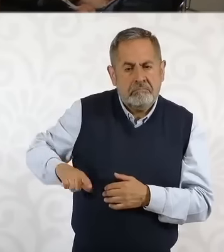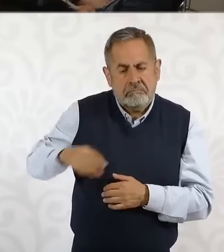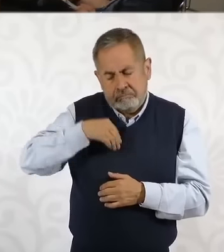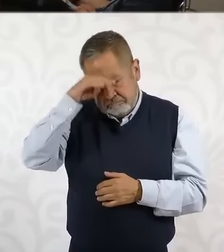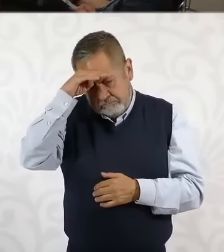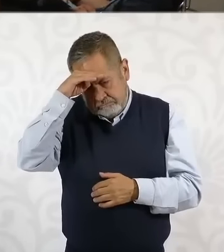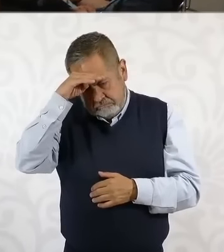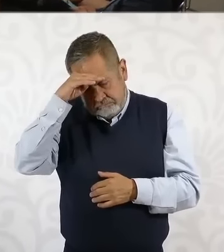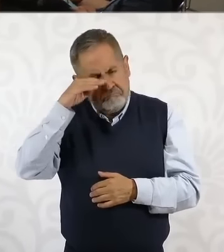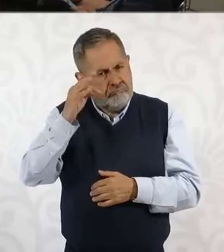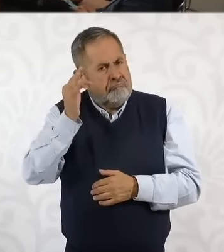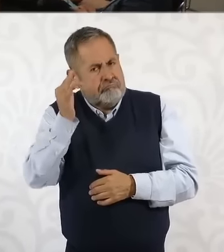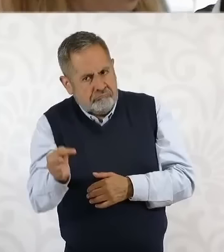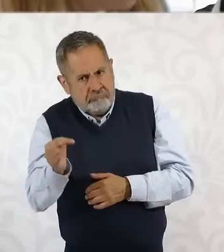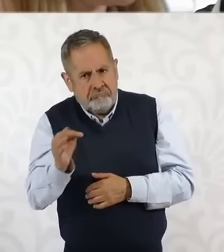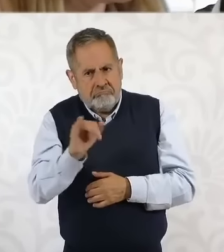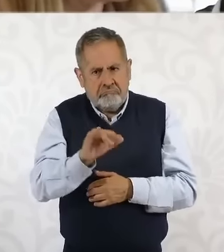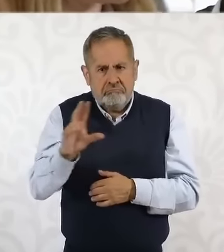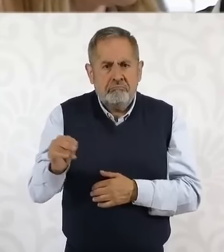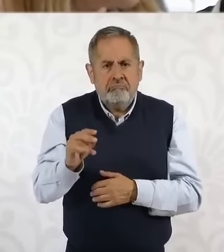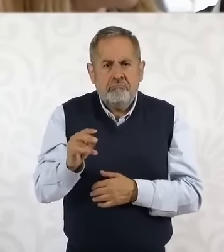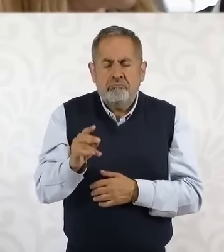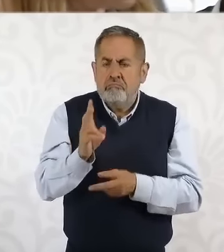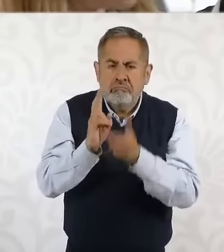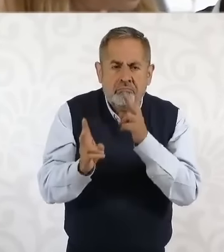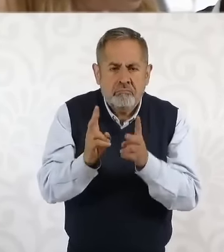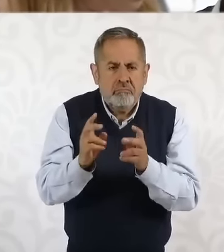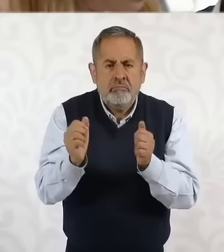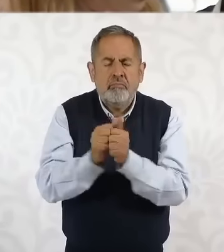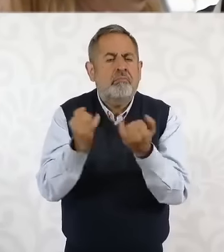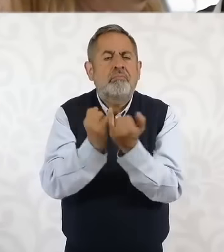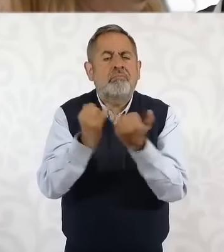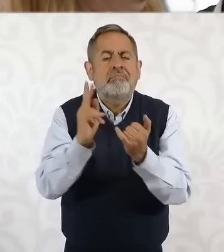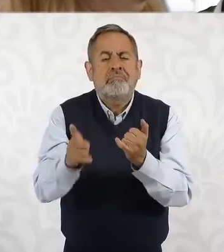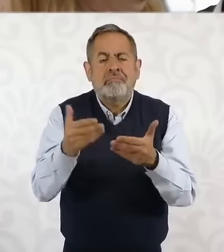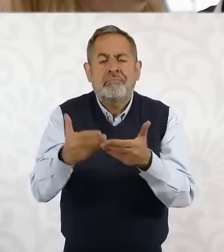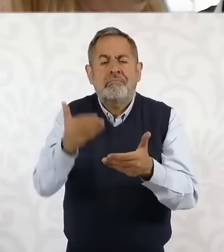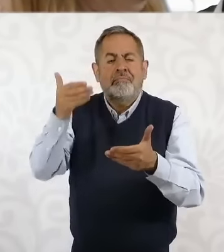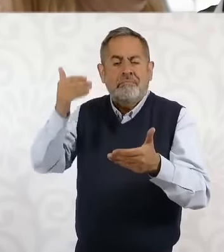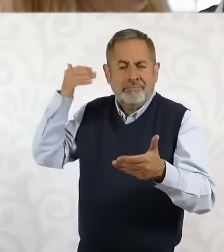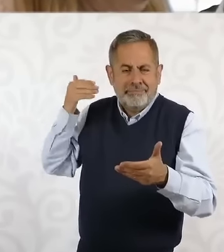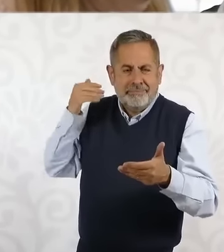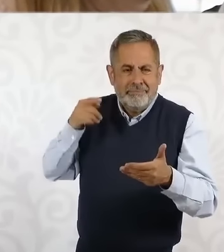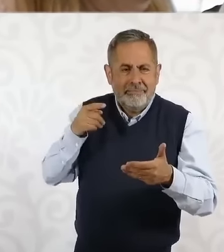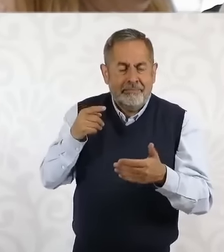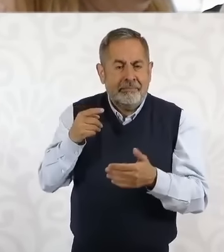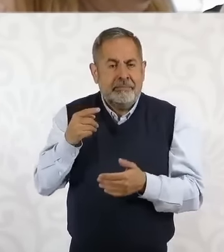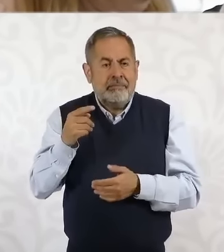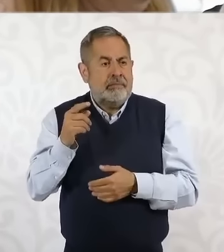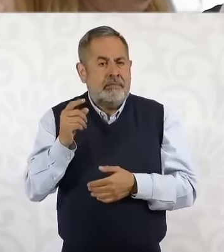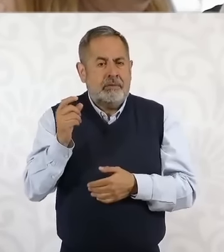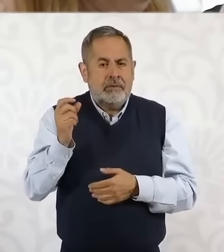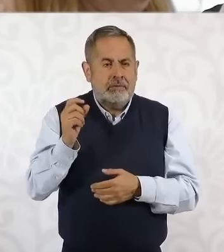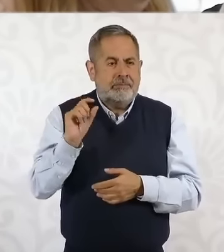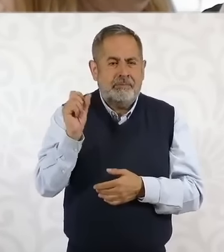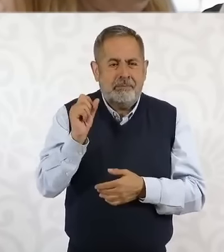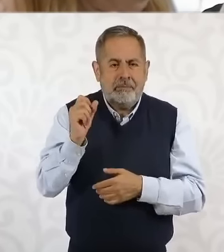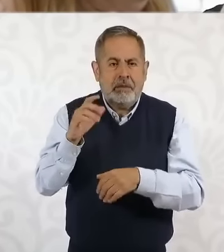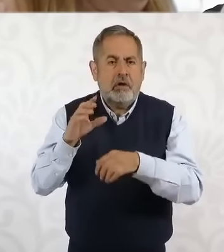dispuesto a abrir un espacio como antes había en las vespertinas eh en las conferencias vespertinas